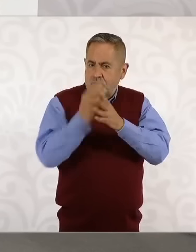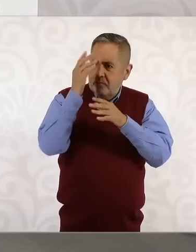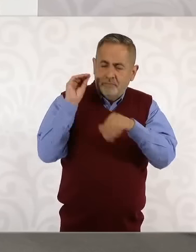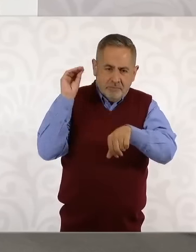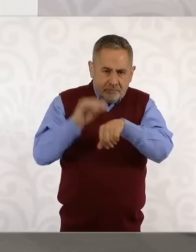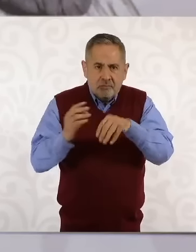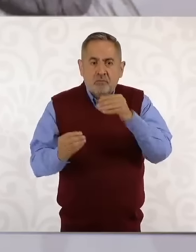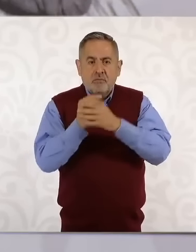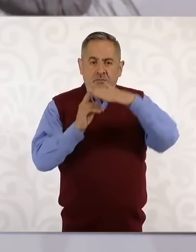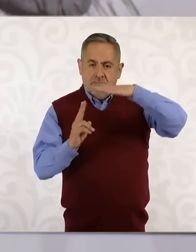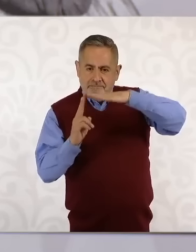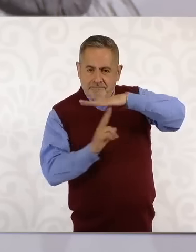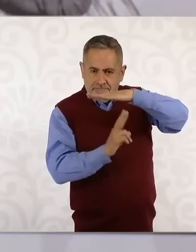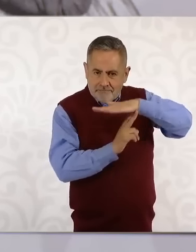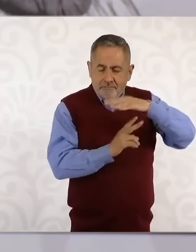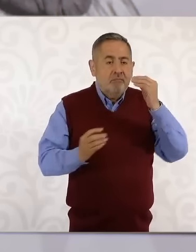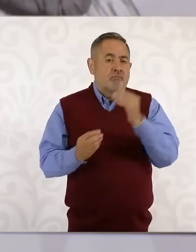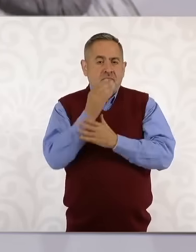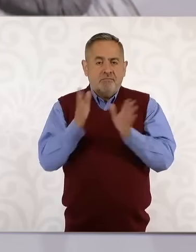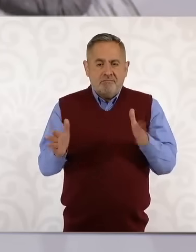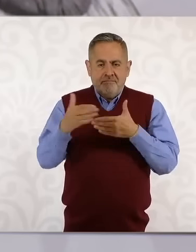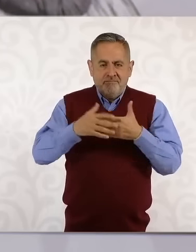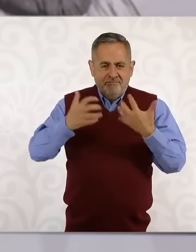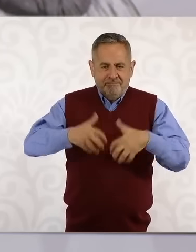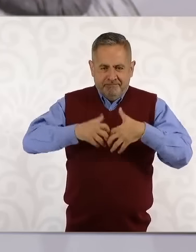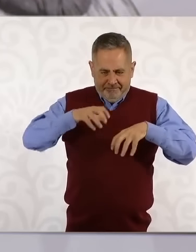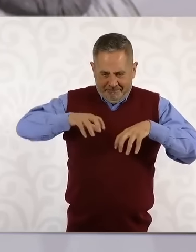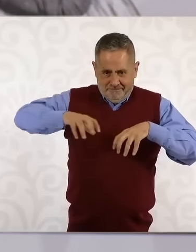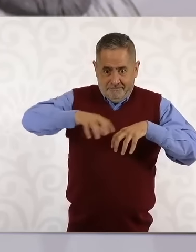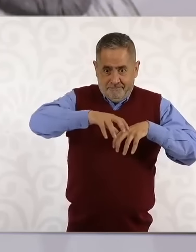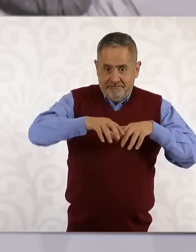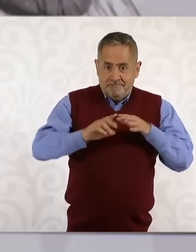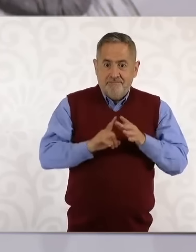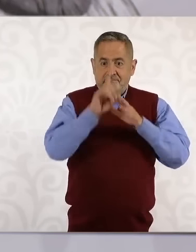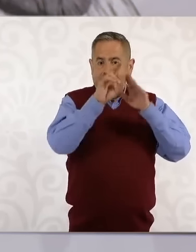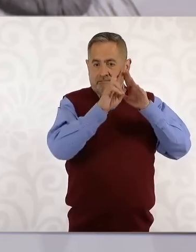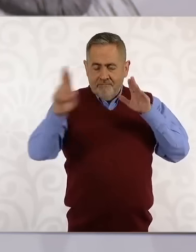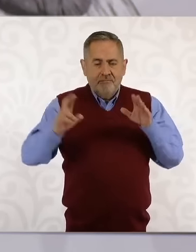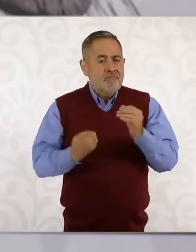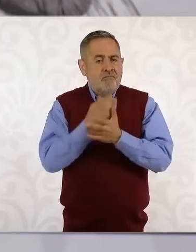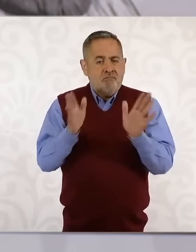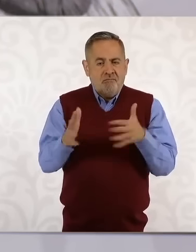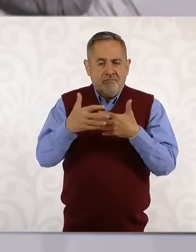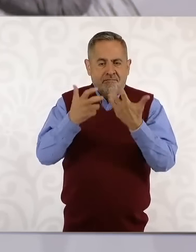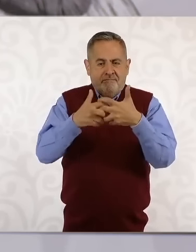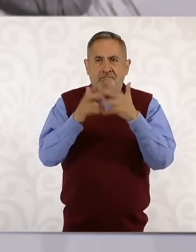nuevas torres, nuevas subestaciones eléctricas, transformadores, todo lo que representa las líneas